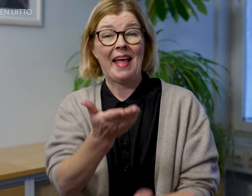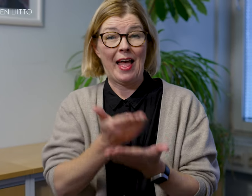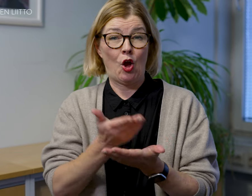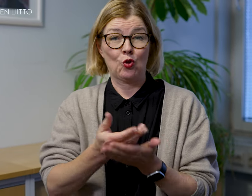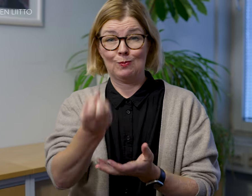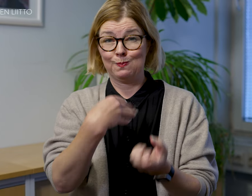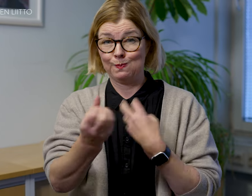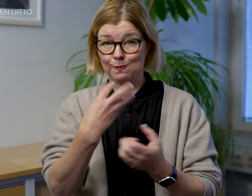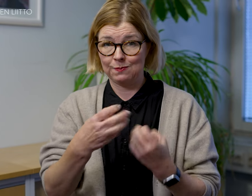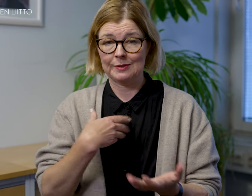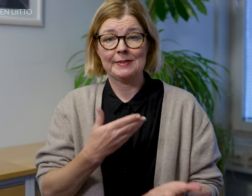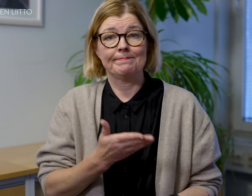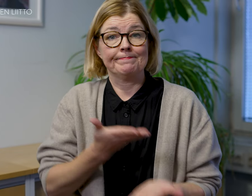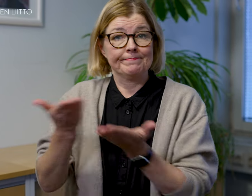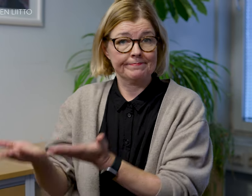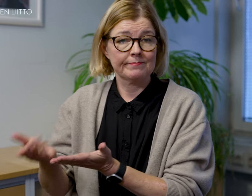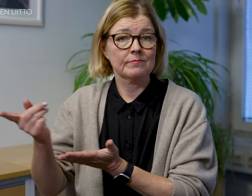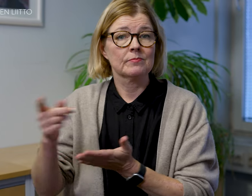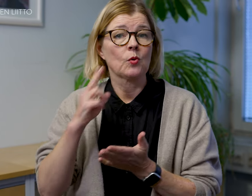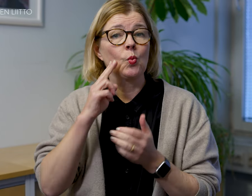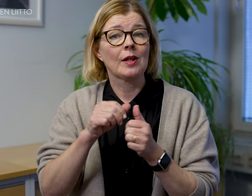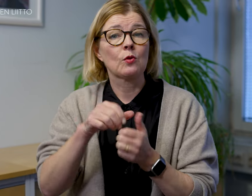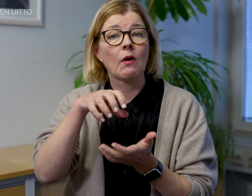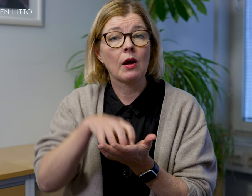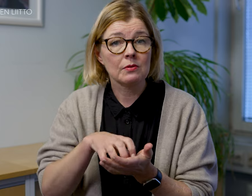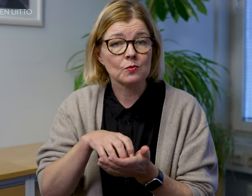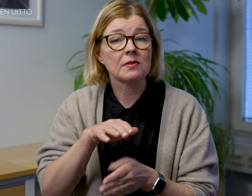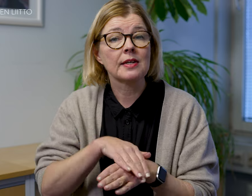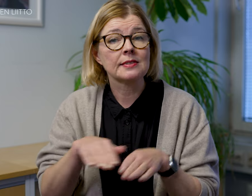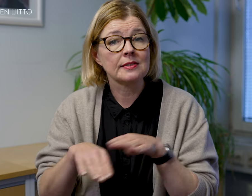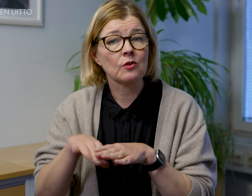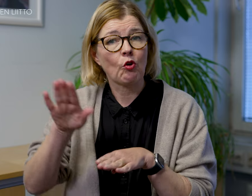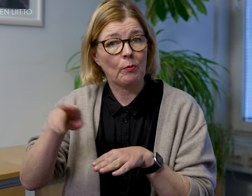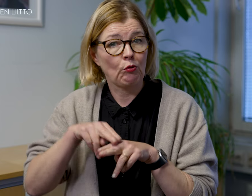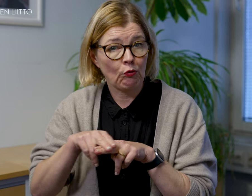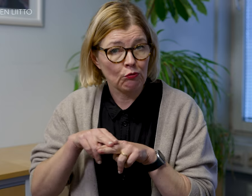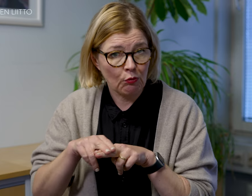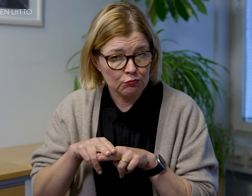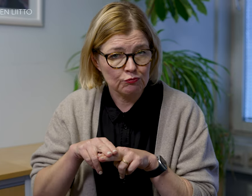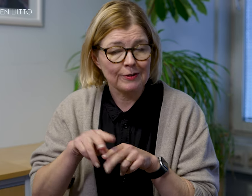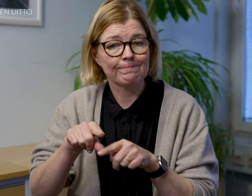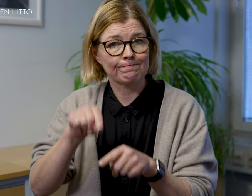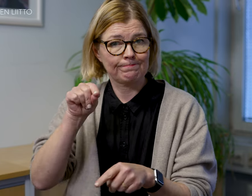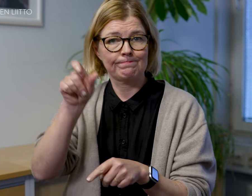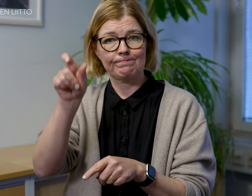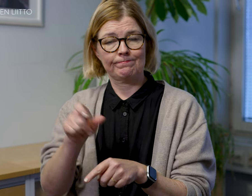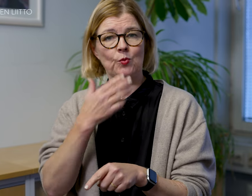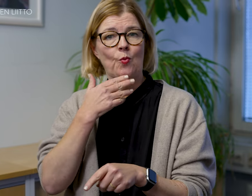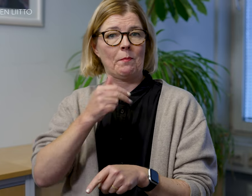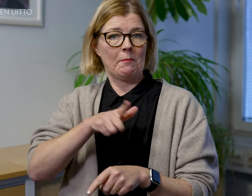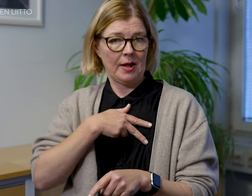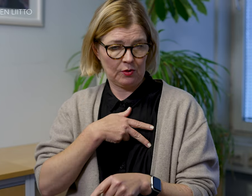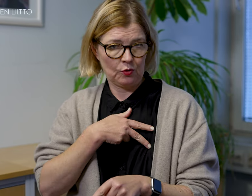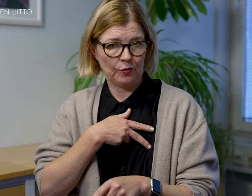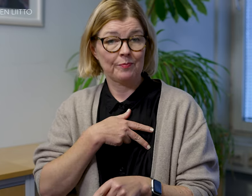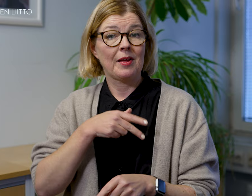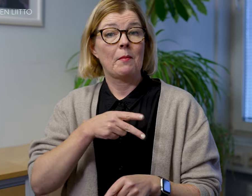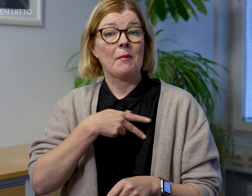Kuurojen Liiton hallitus käsittelee ehdotukset ja valitsee voittajan.